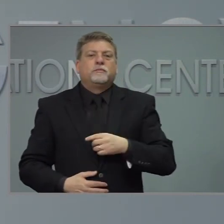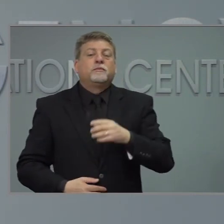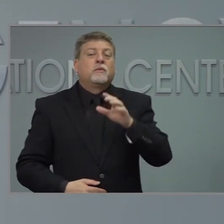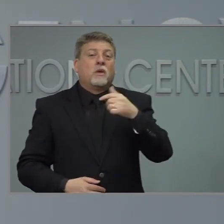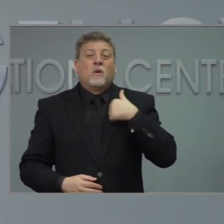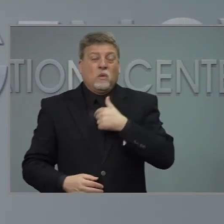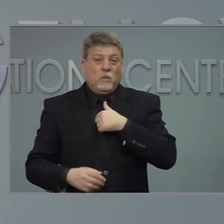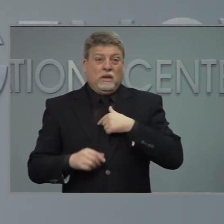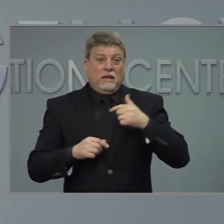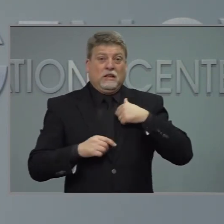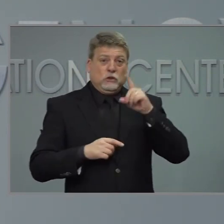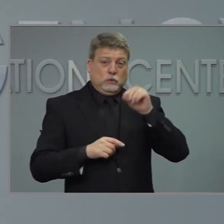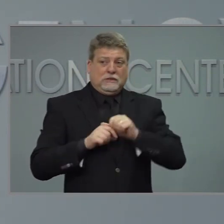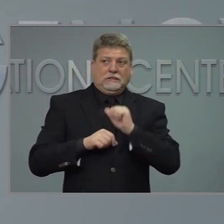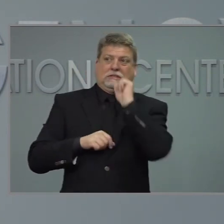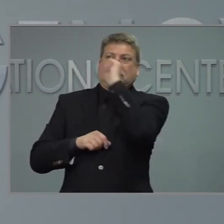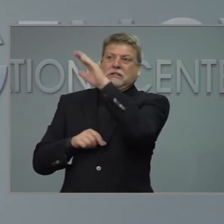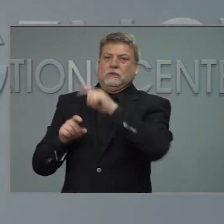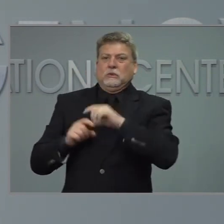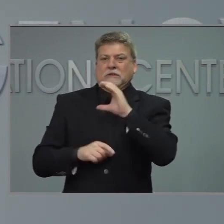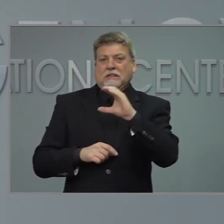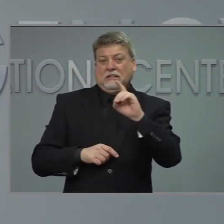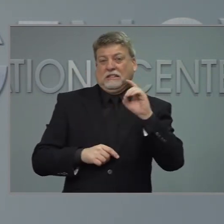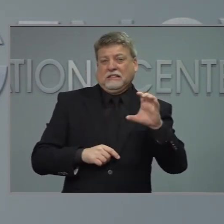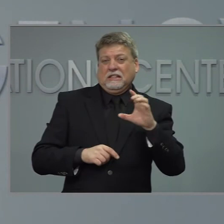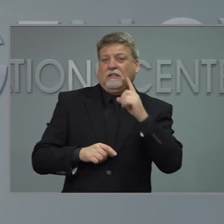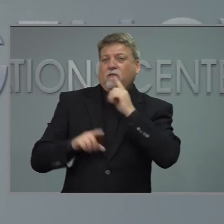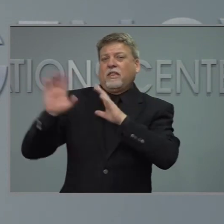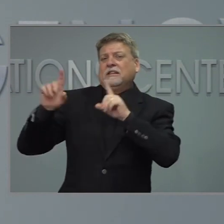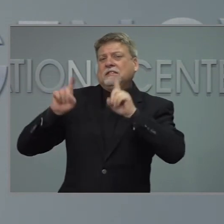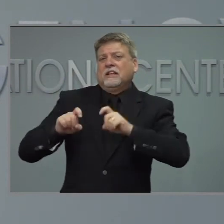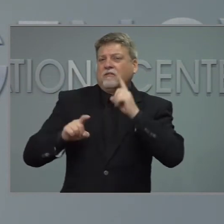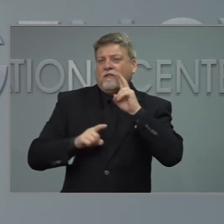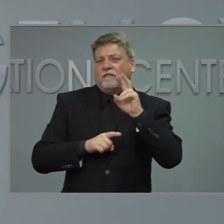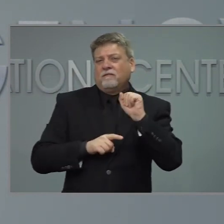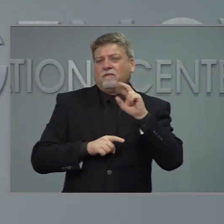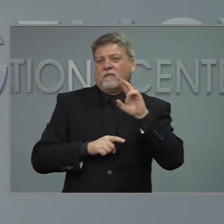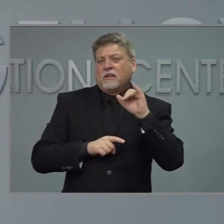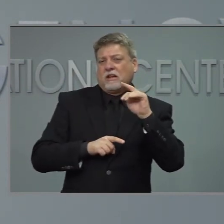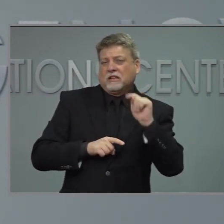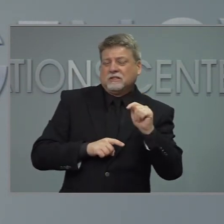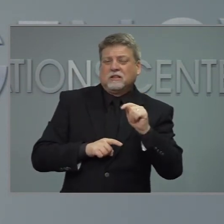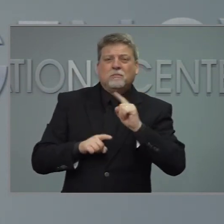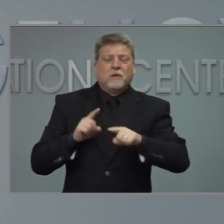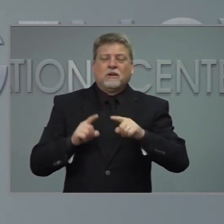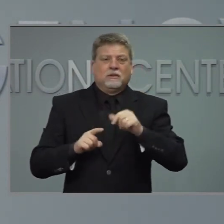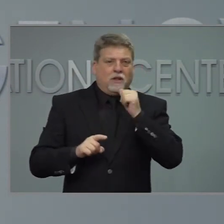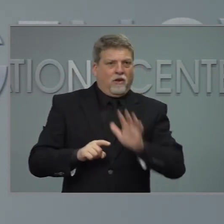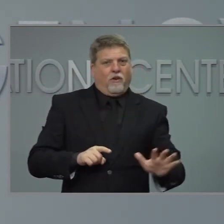estamos mandando una cantidad de muestras a los CDC, pero es un un subconjunto de las